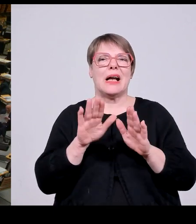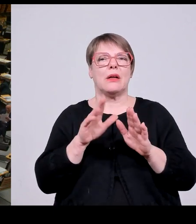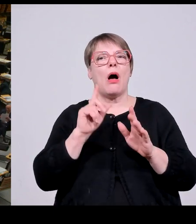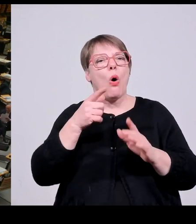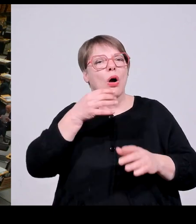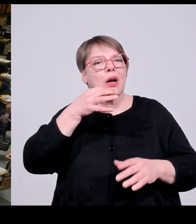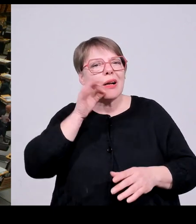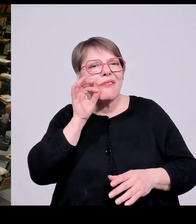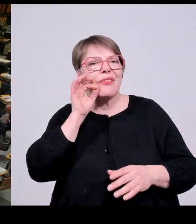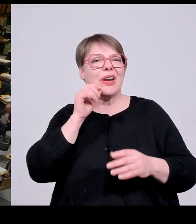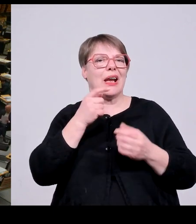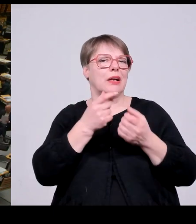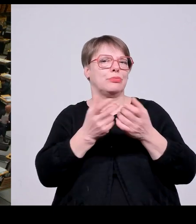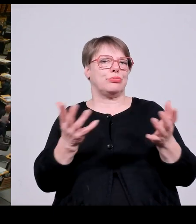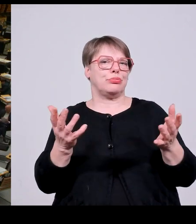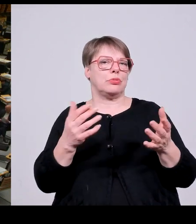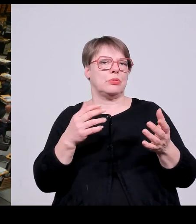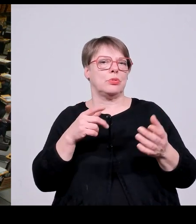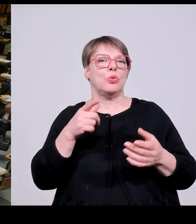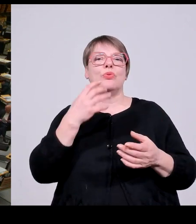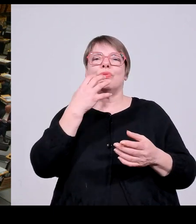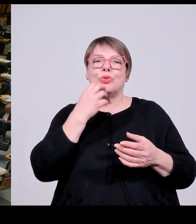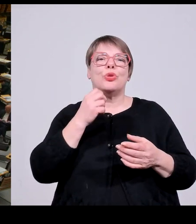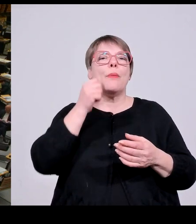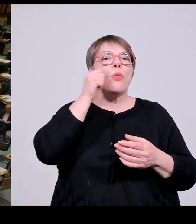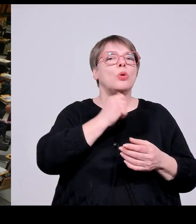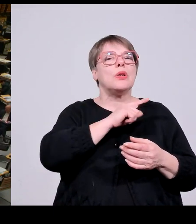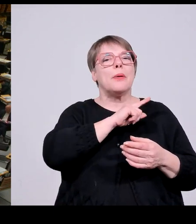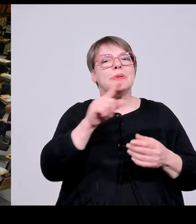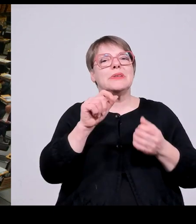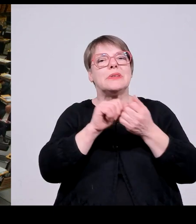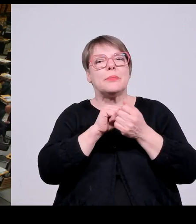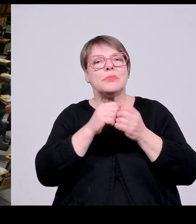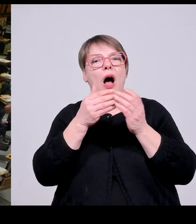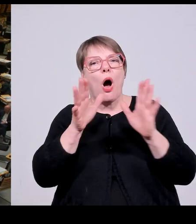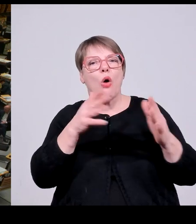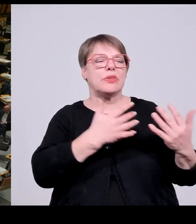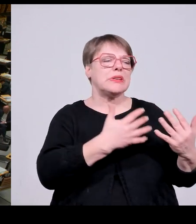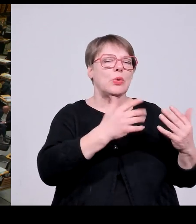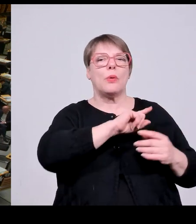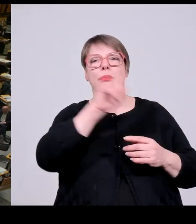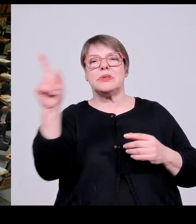FDP Fraktion der Fraktion der FDP. Die Annahme. Wer den Antrag gemäß der Beschlussempfehlung auf